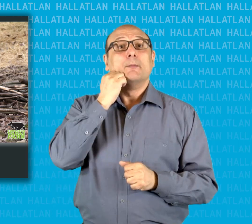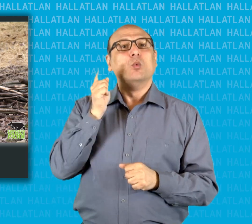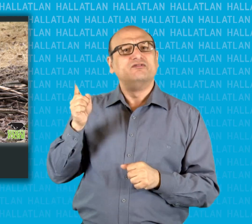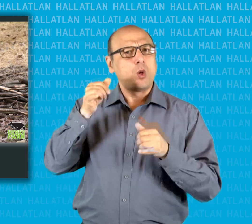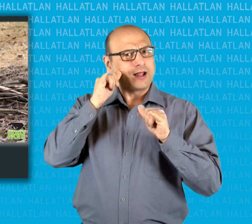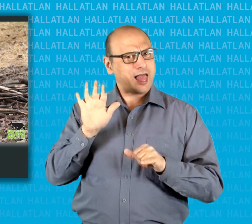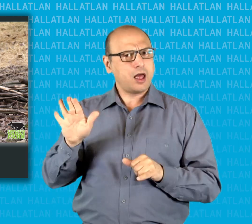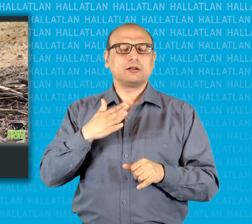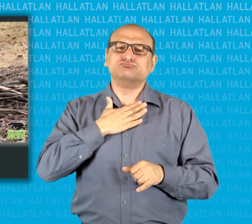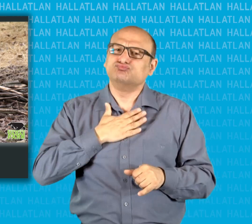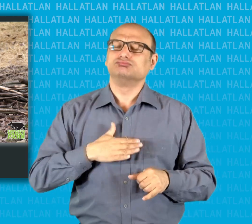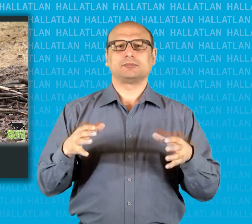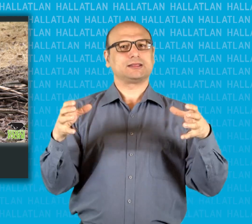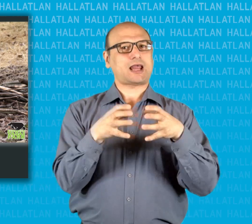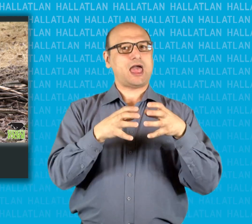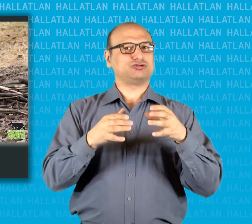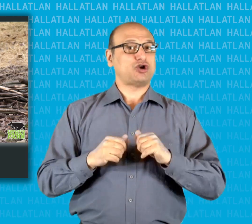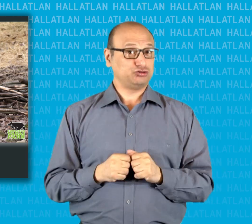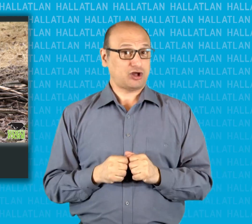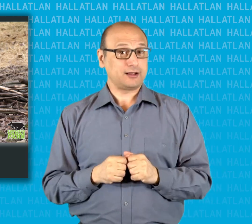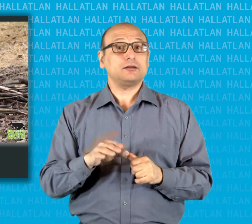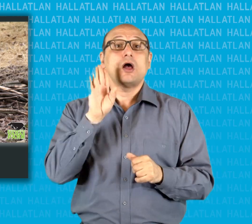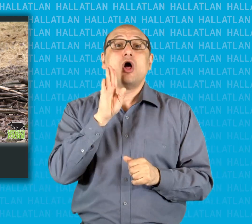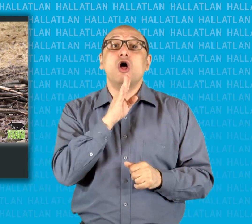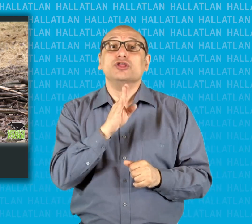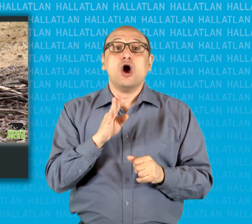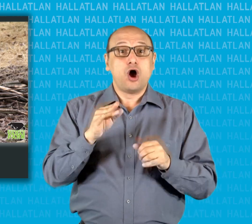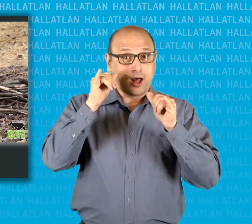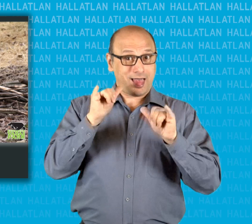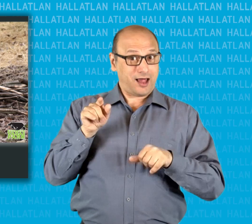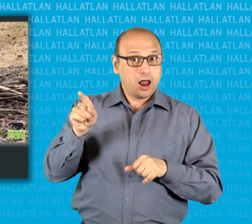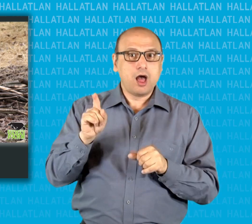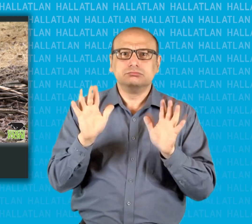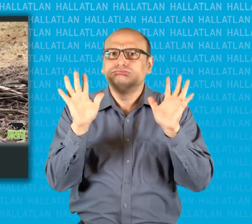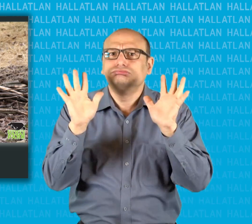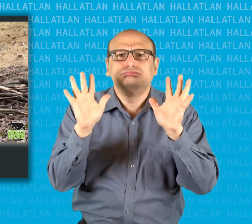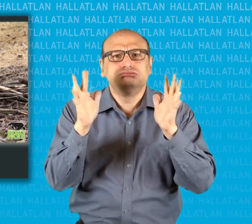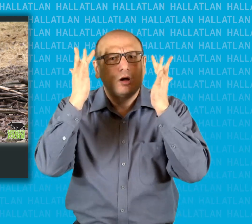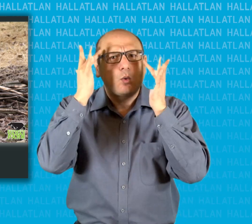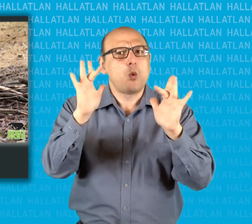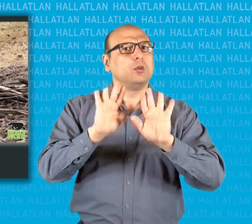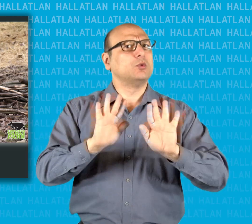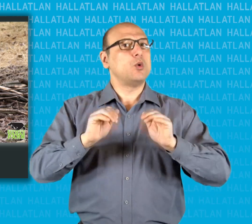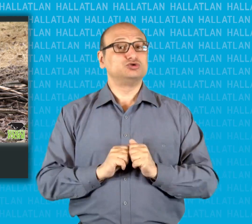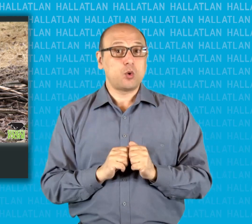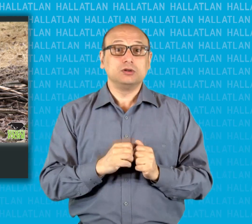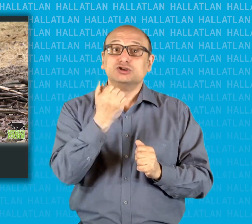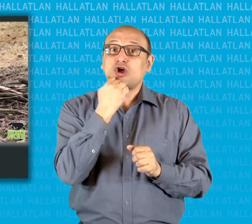A muflonok kifejezetten kedvelik a társaságot, nagyon gondoskodó lények: